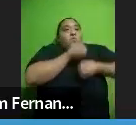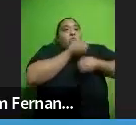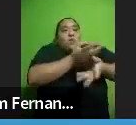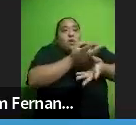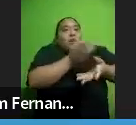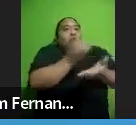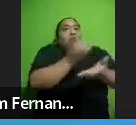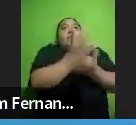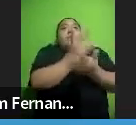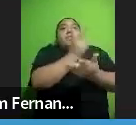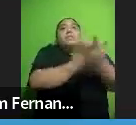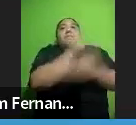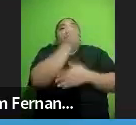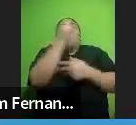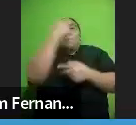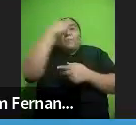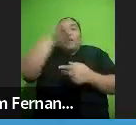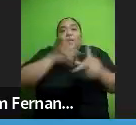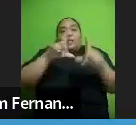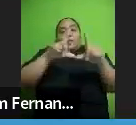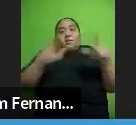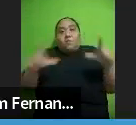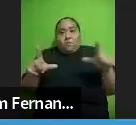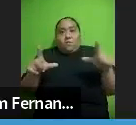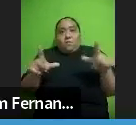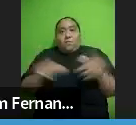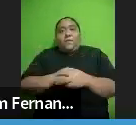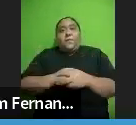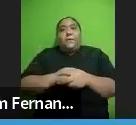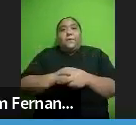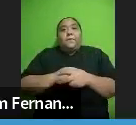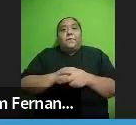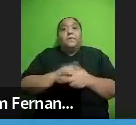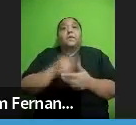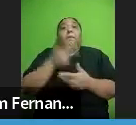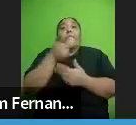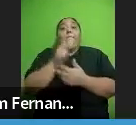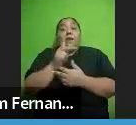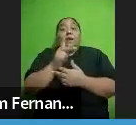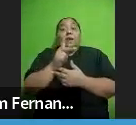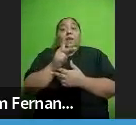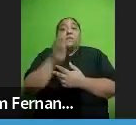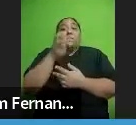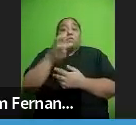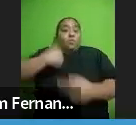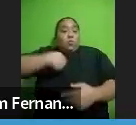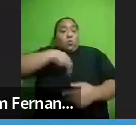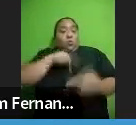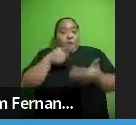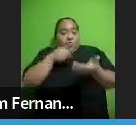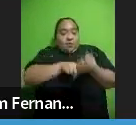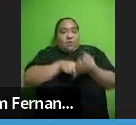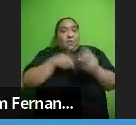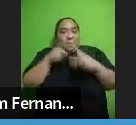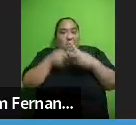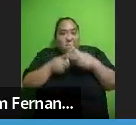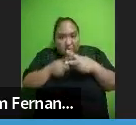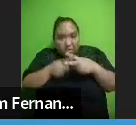producto de esta facultad humana humana. El producto, del del lenguaje . Sin embargo . Sin . Sin embargo, si, como